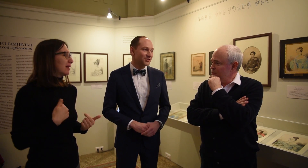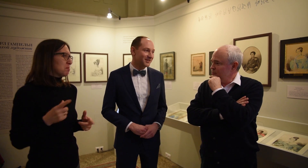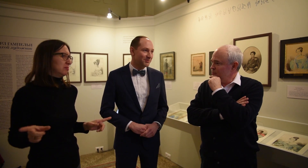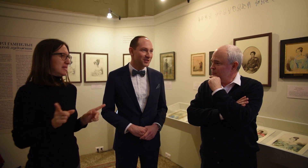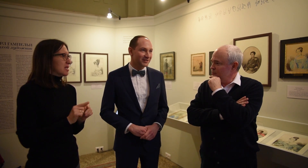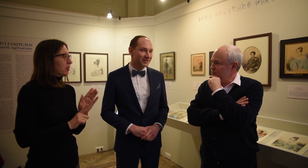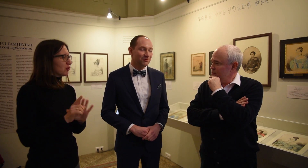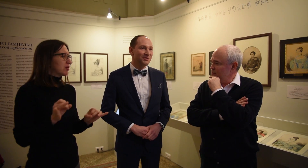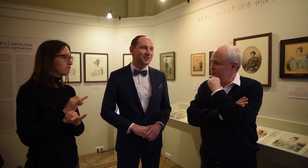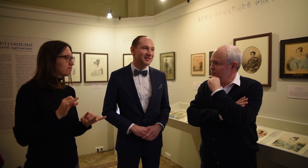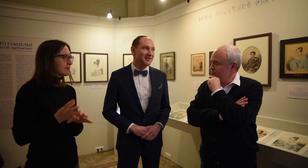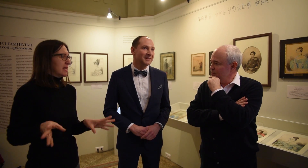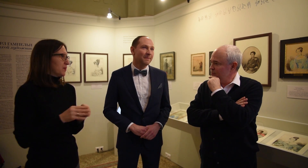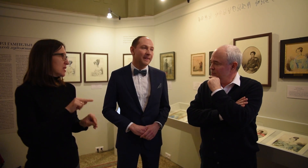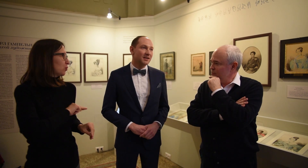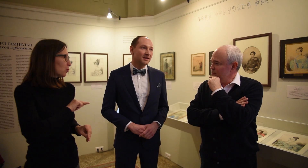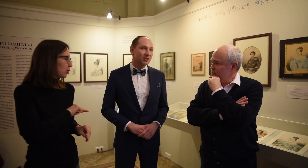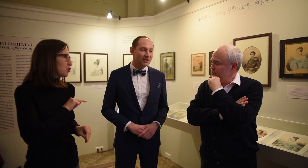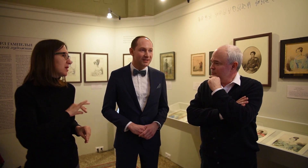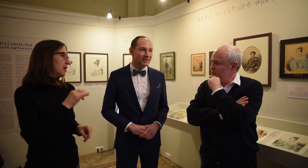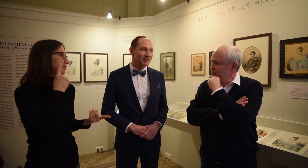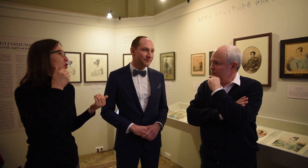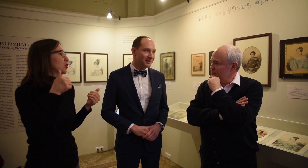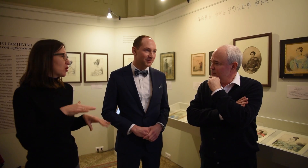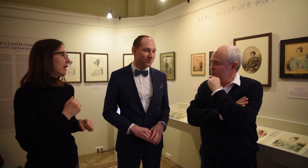мы с ним начали общаться, сотрудничать, -